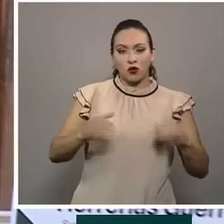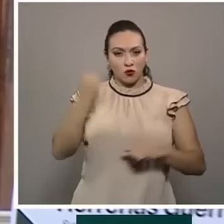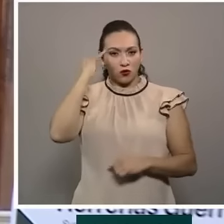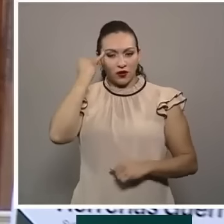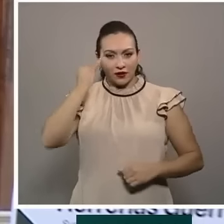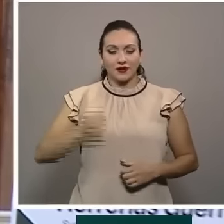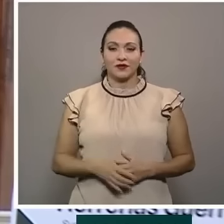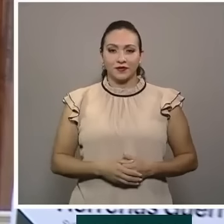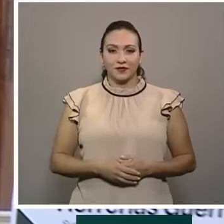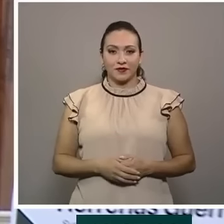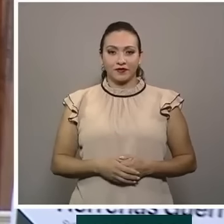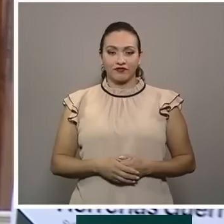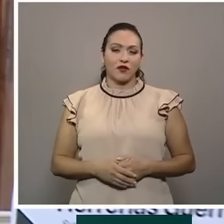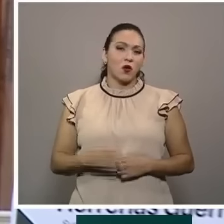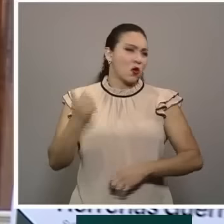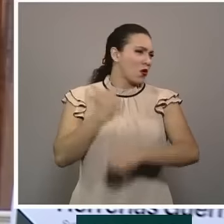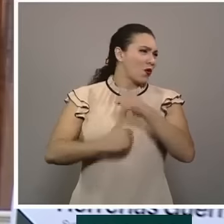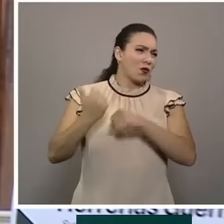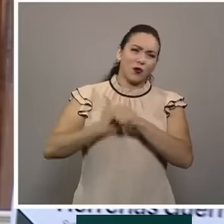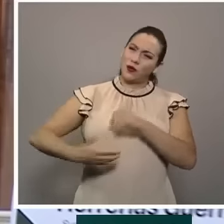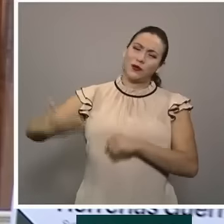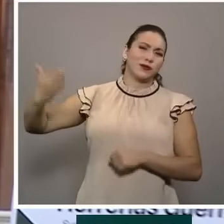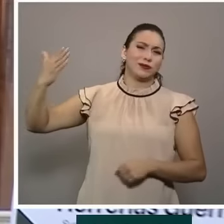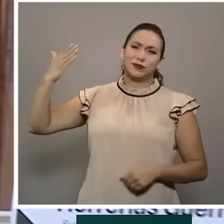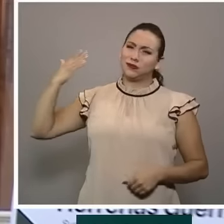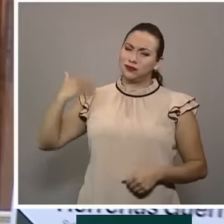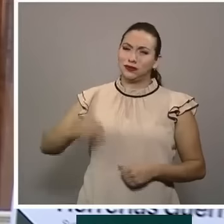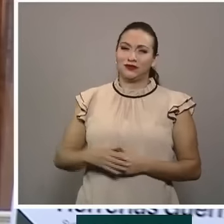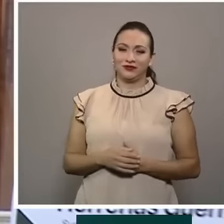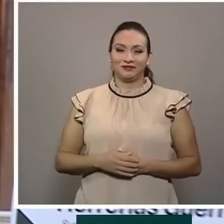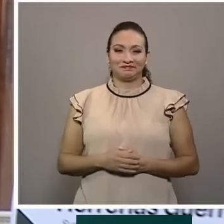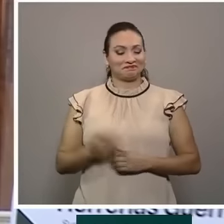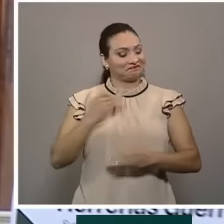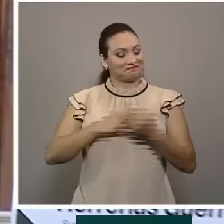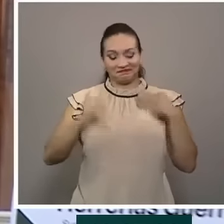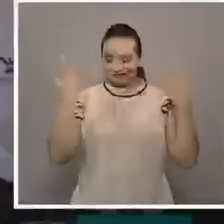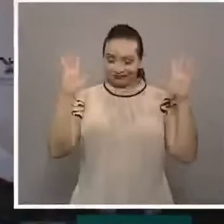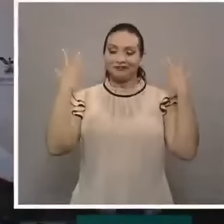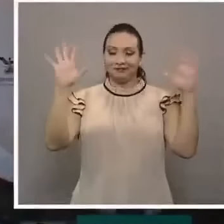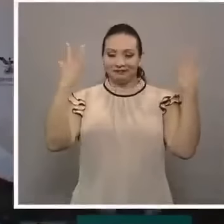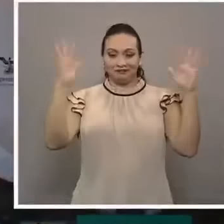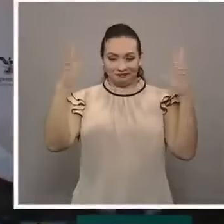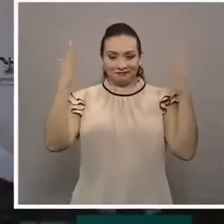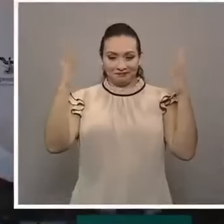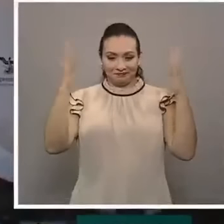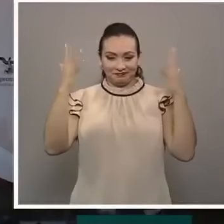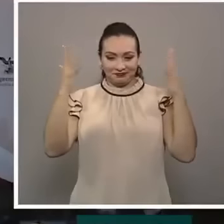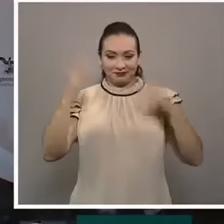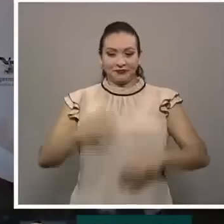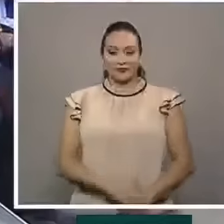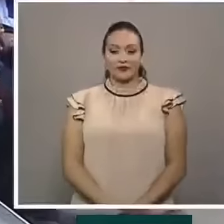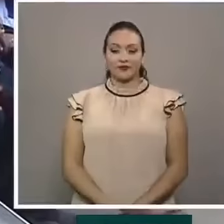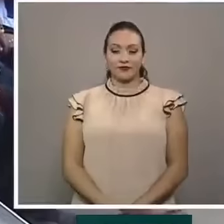durante muchos años,